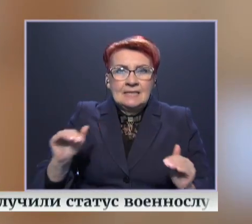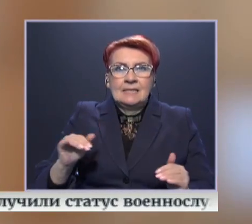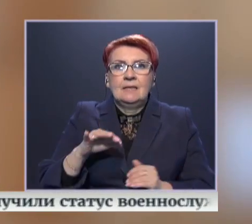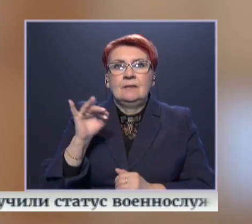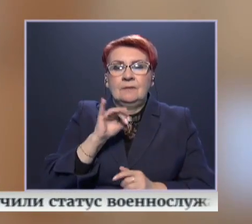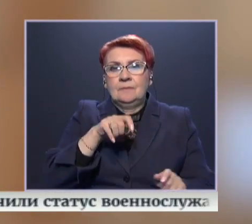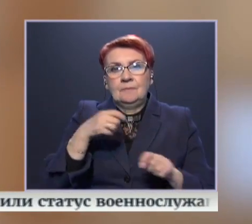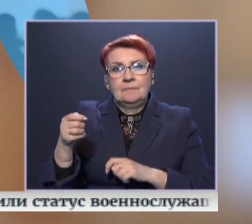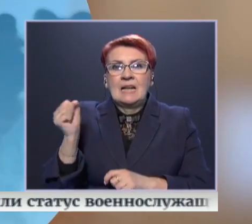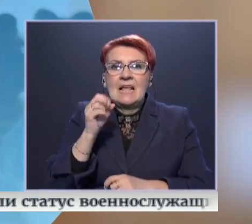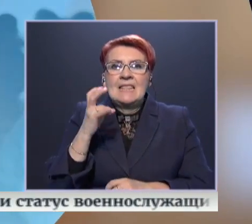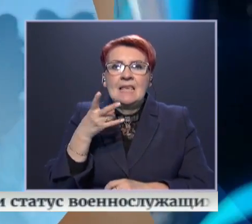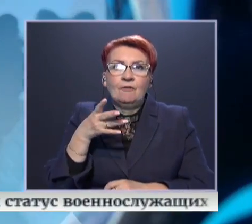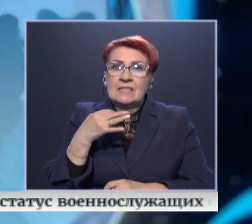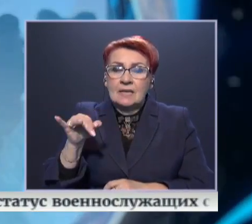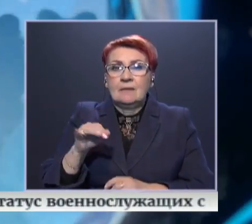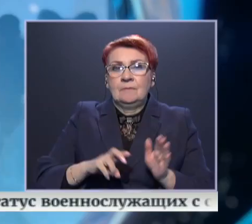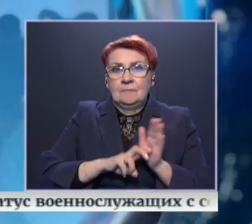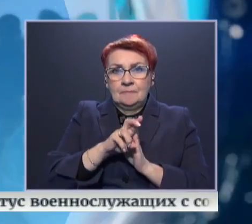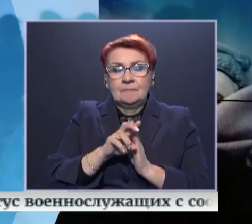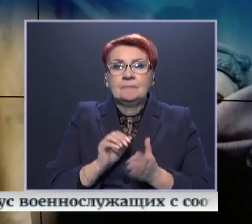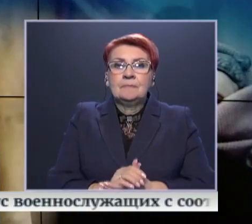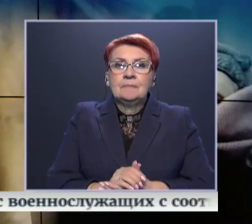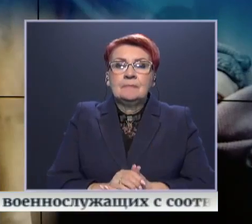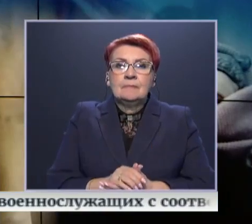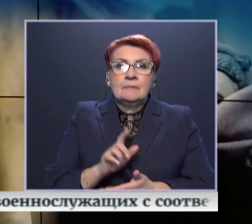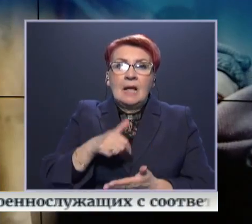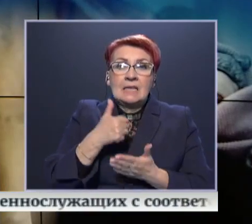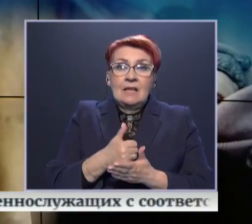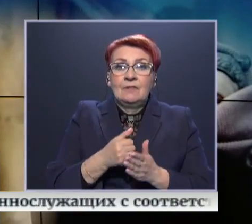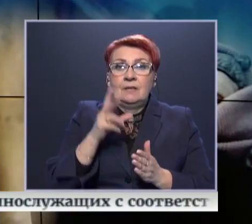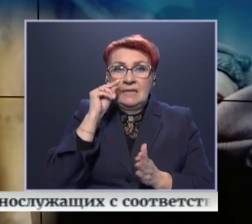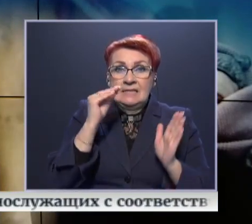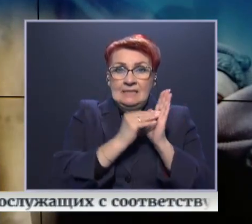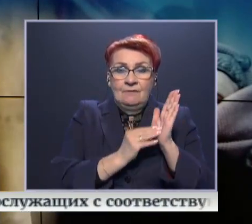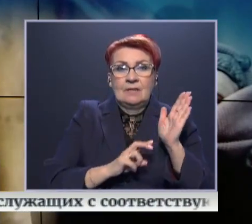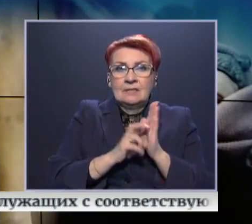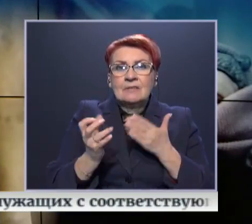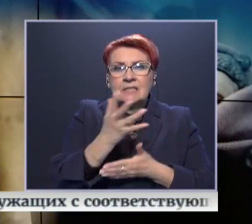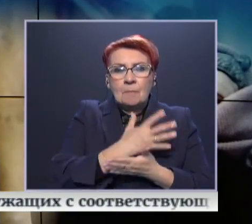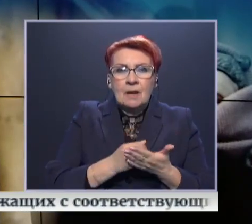Невская Лавра и екатеринбургской епархии основные цифры на сегодня церковь собрала закупила и передала из